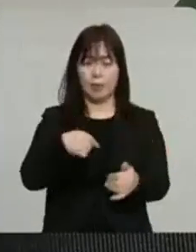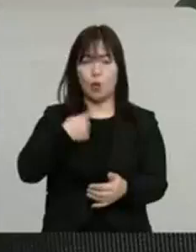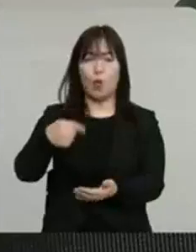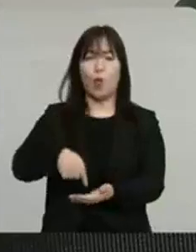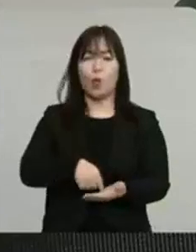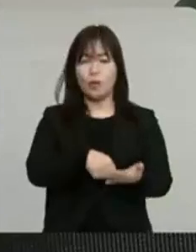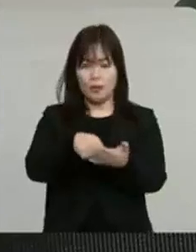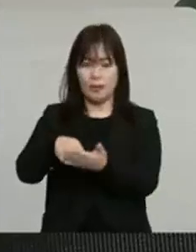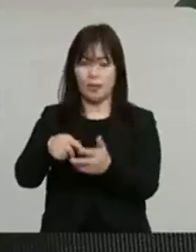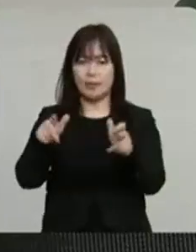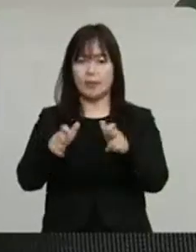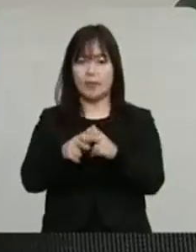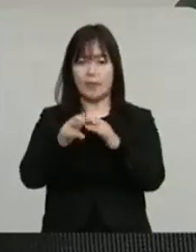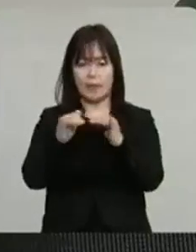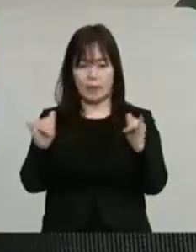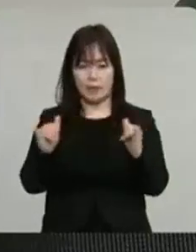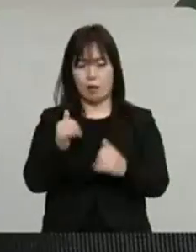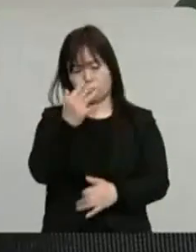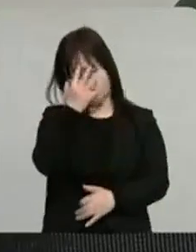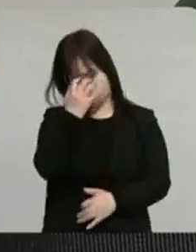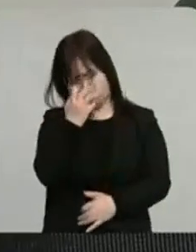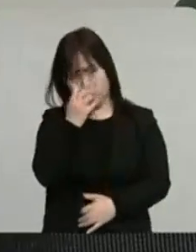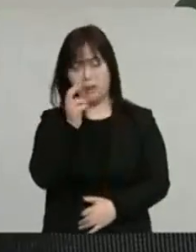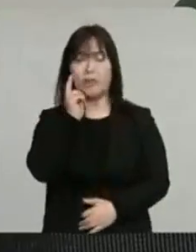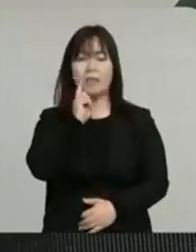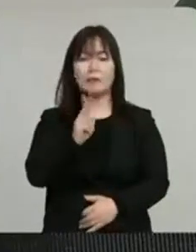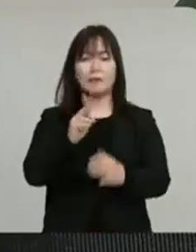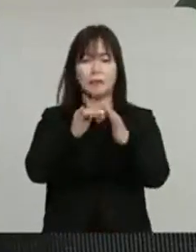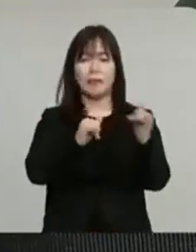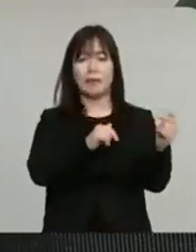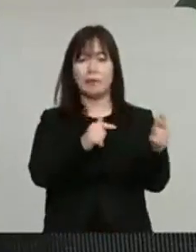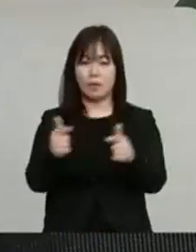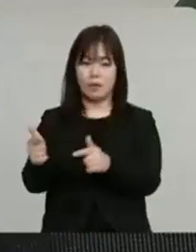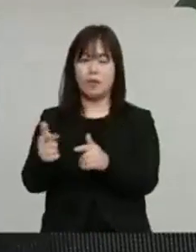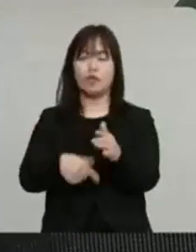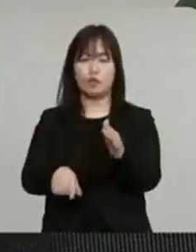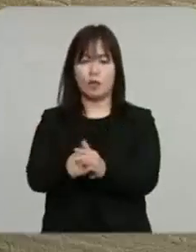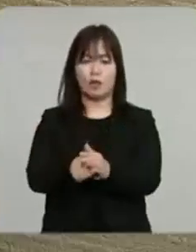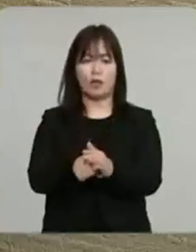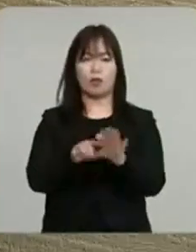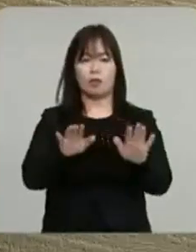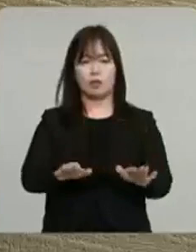홀몸 장애인 우울감이 높은 중장년 층을...